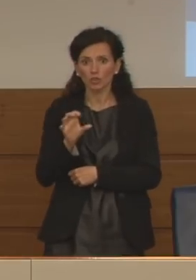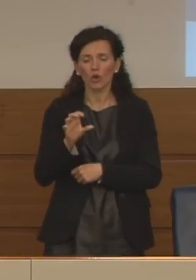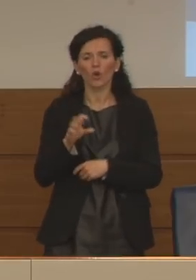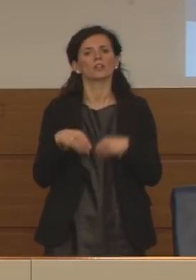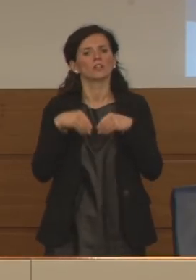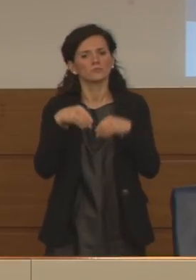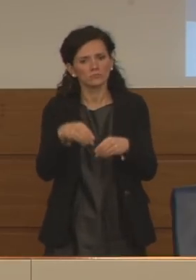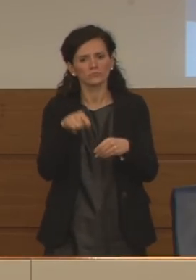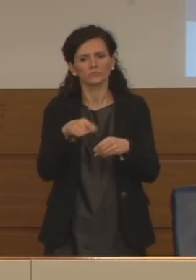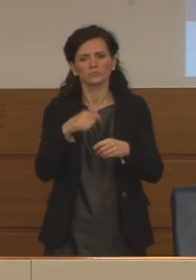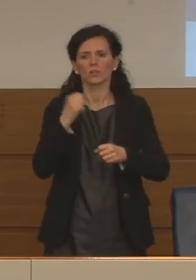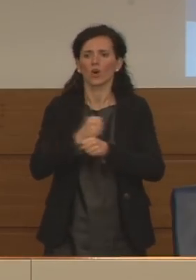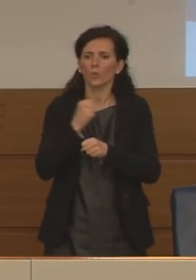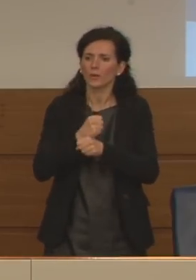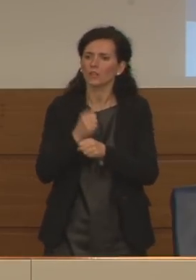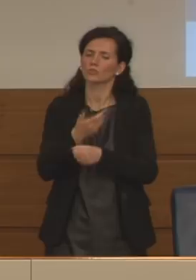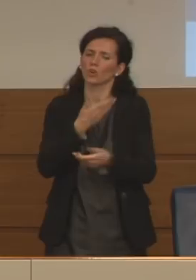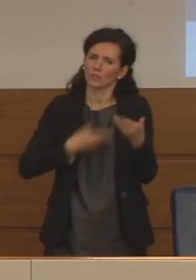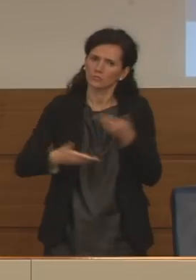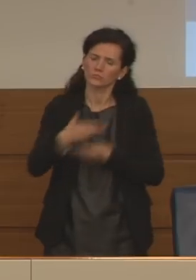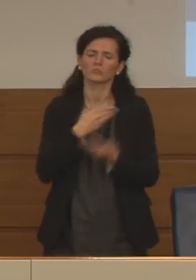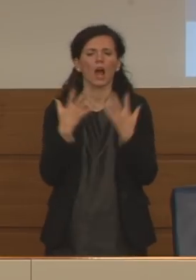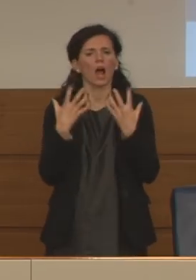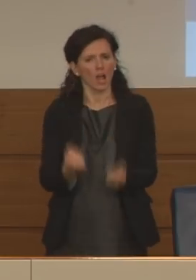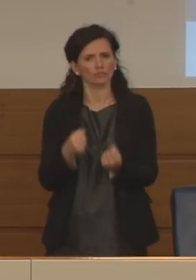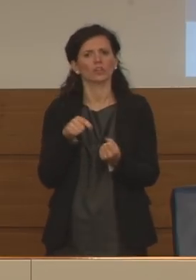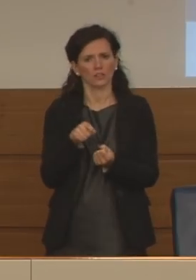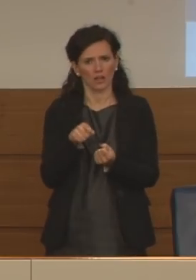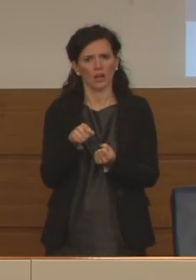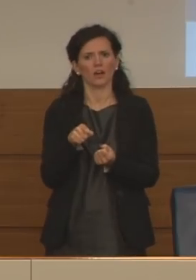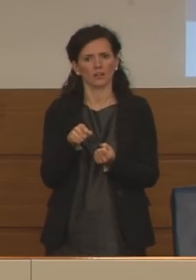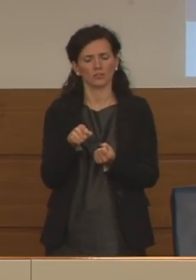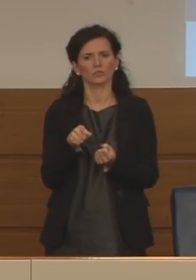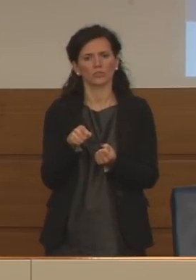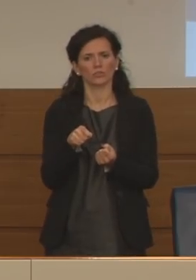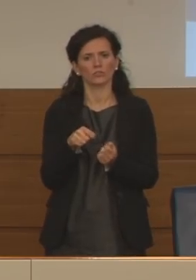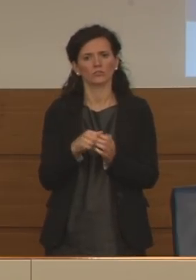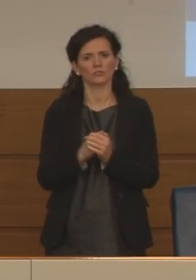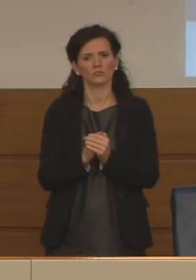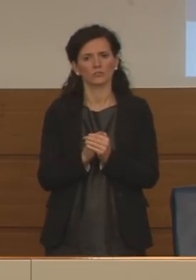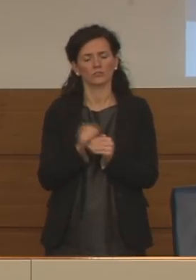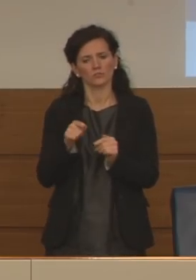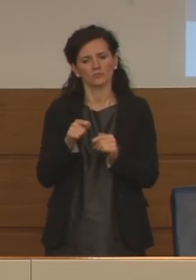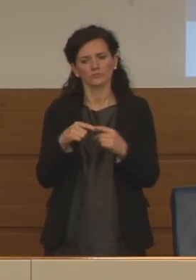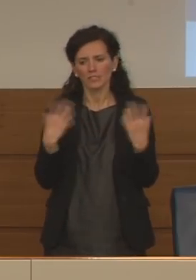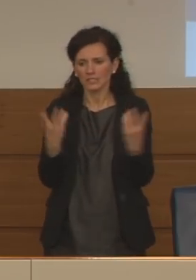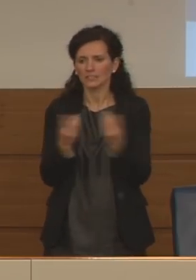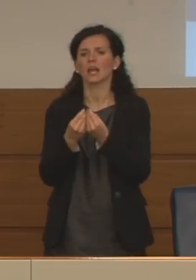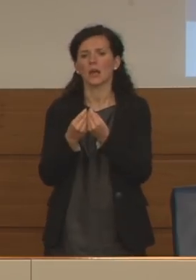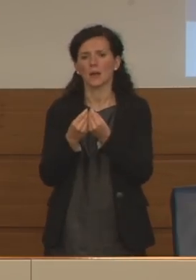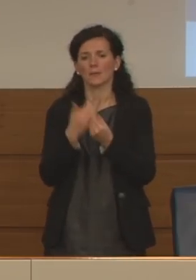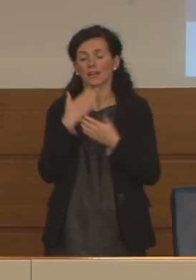operazione di solidarietà fatta con il coordinamento della Protezione Civile.